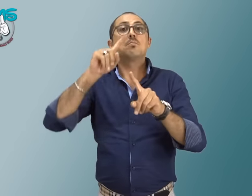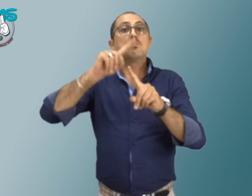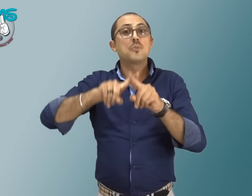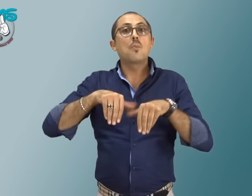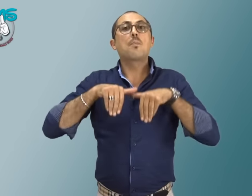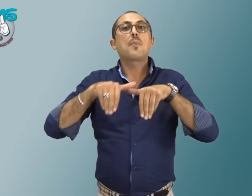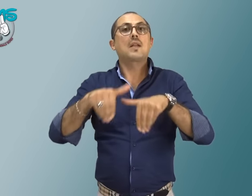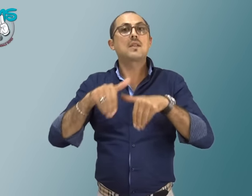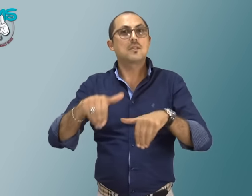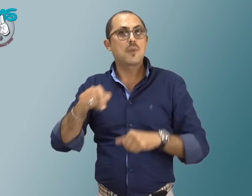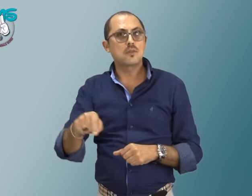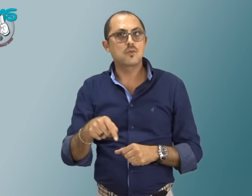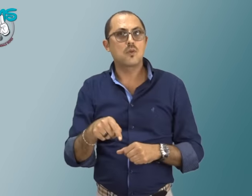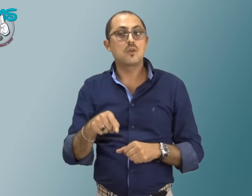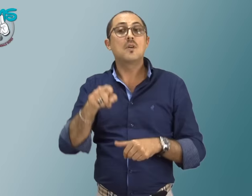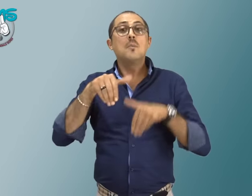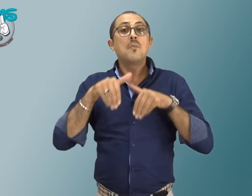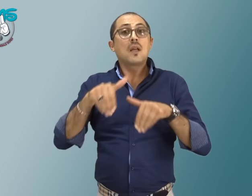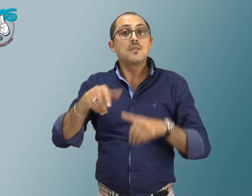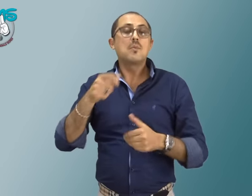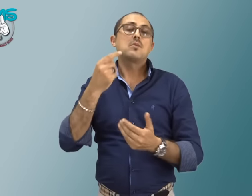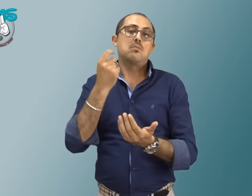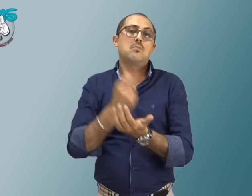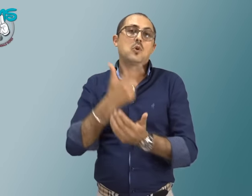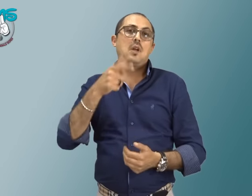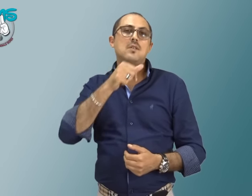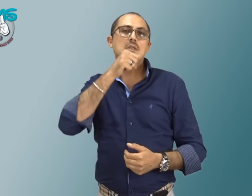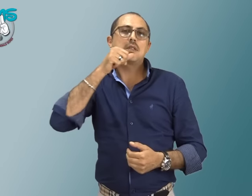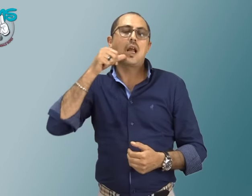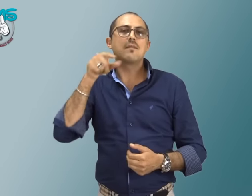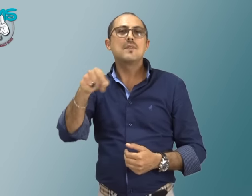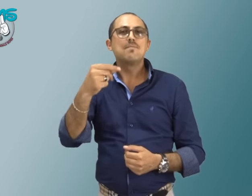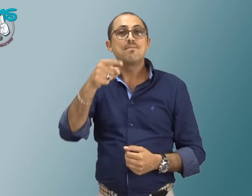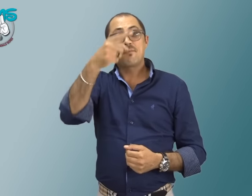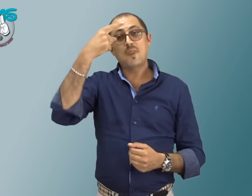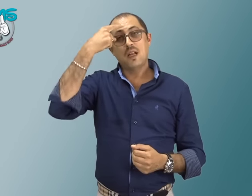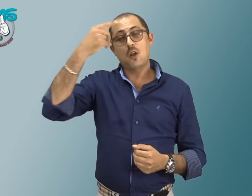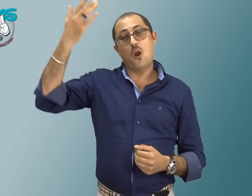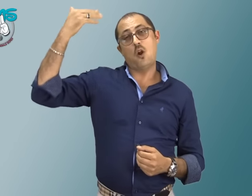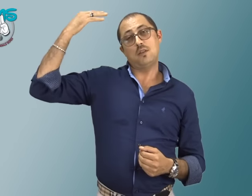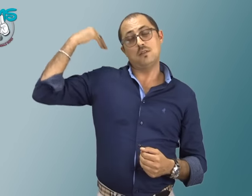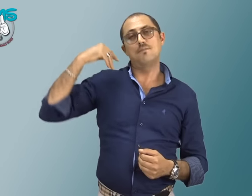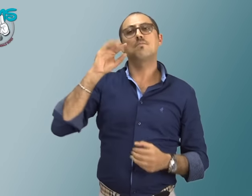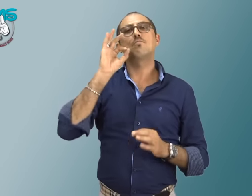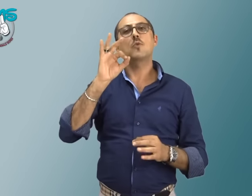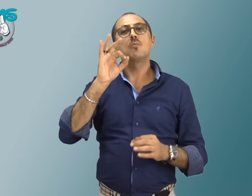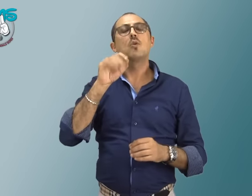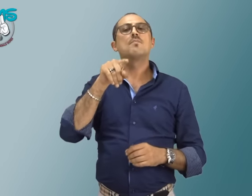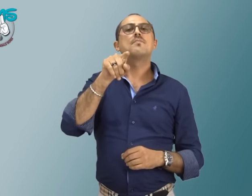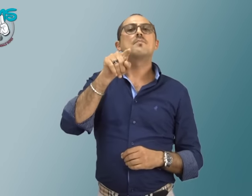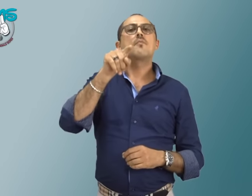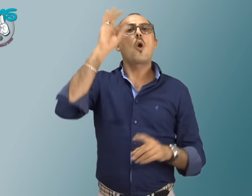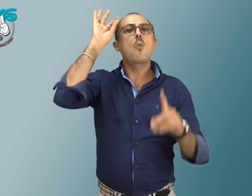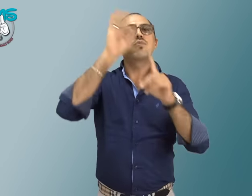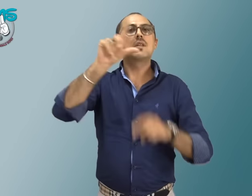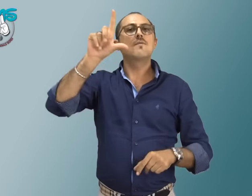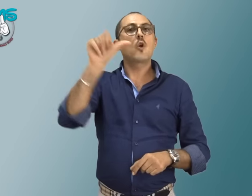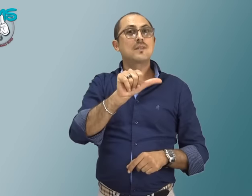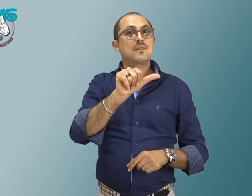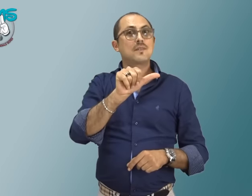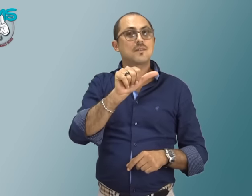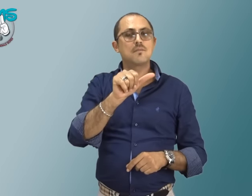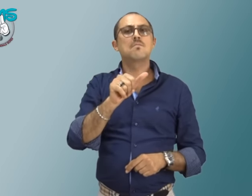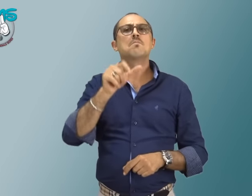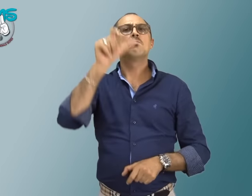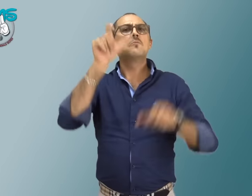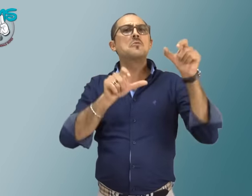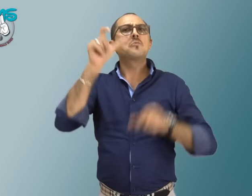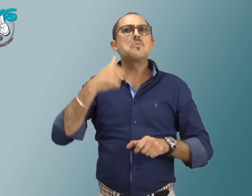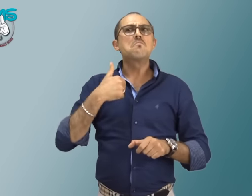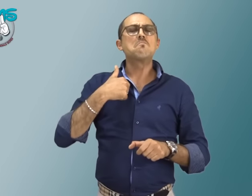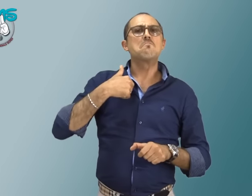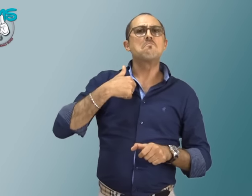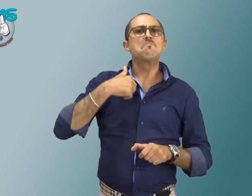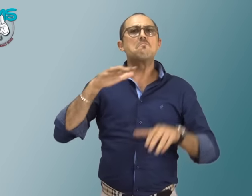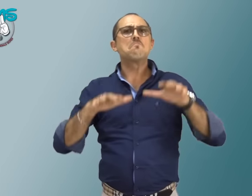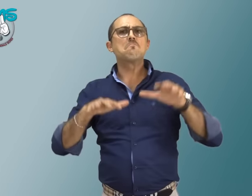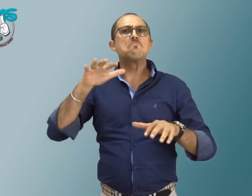e le presenze a questa manifestazione, sono molto importanti le presenze, come ricordate voi la manifestazione dell'Obiettivo Lis, avevo dubbi